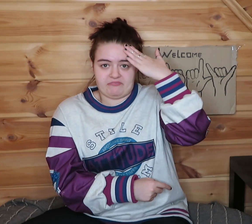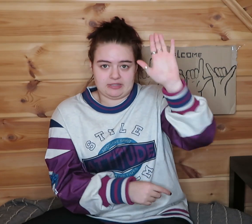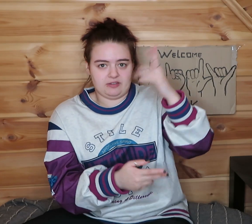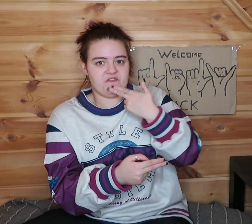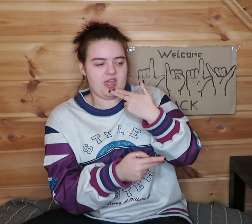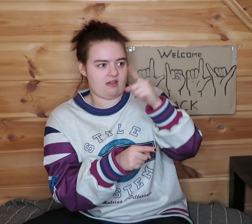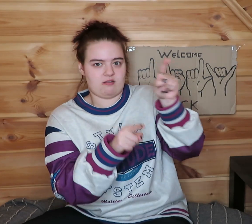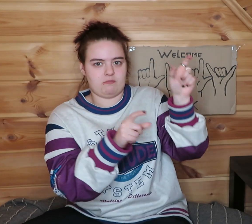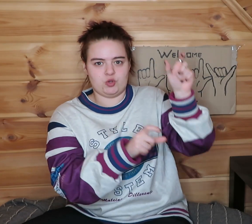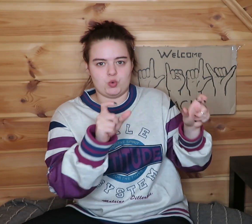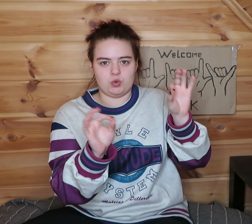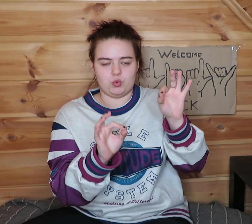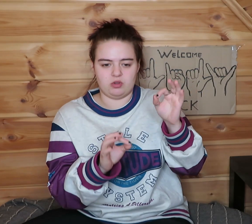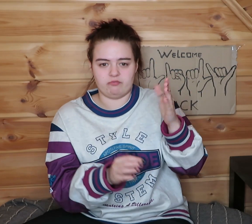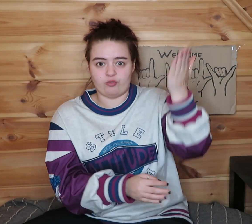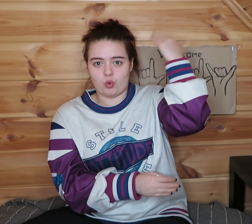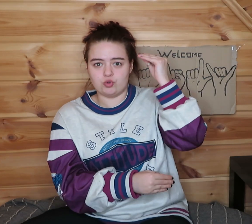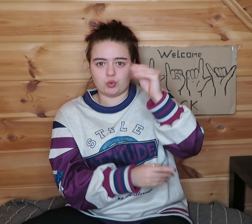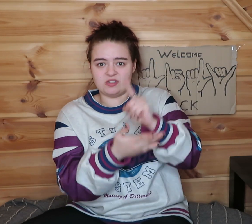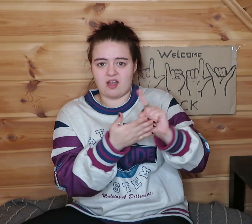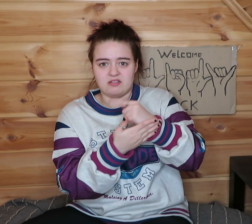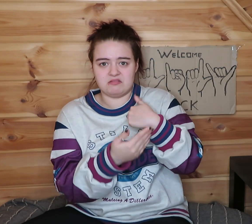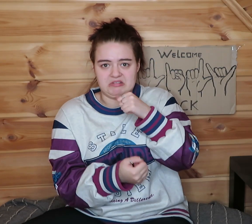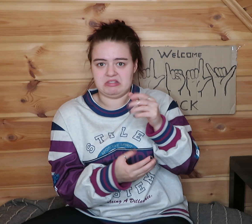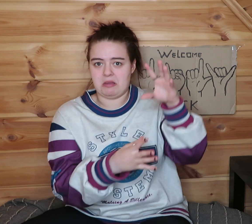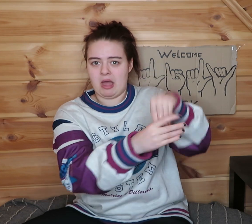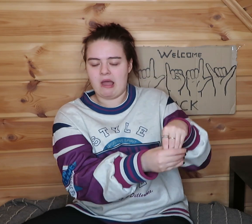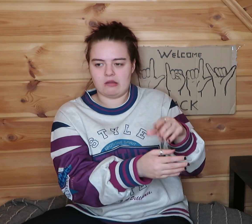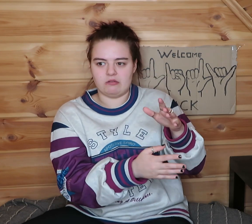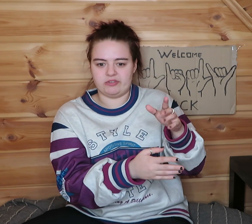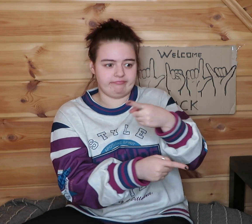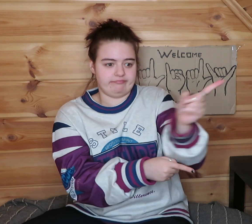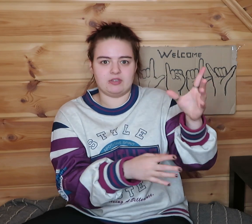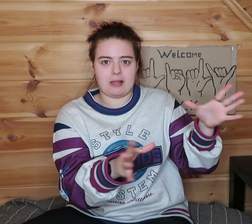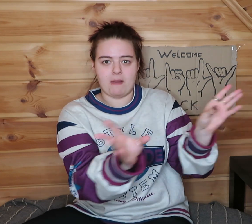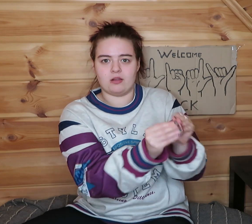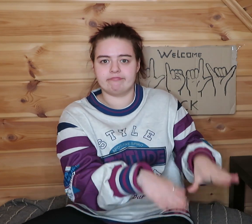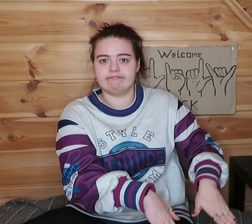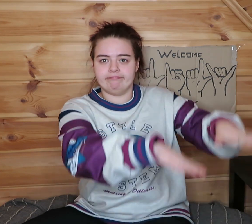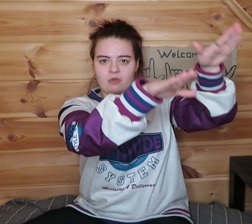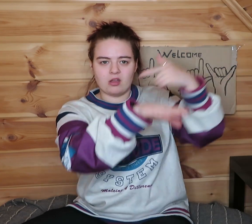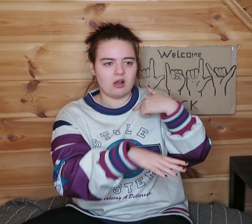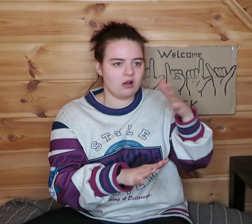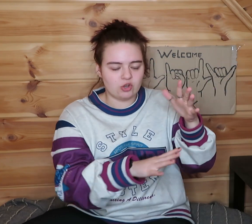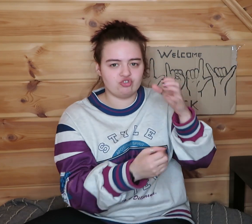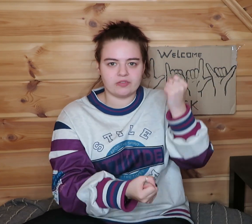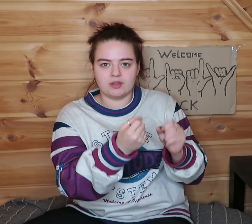Ich kannte die Leute nicht und war auch nicht in der Schulzeit bei ihnen dabei. Die sind vielleicht gemeinsam aufgewachsen.